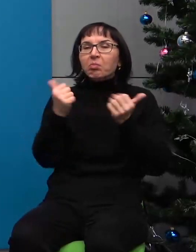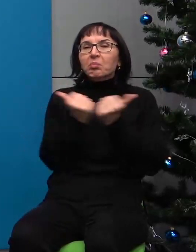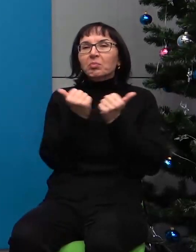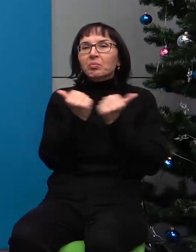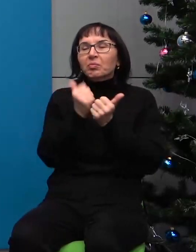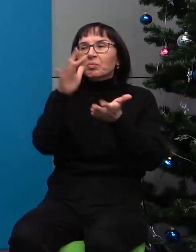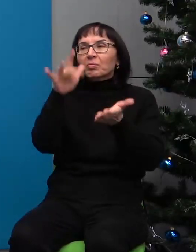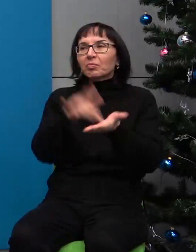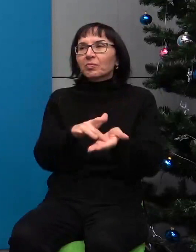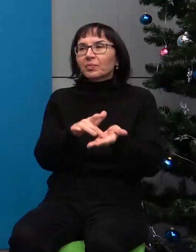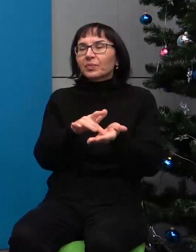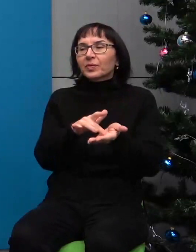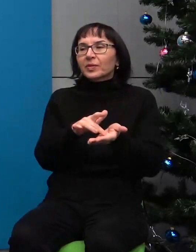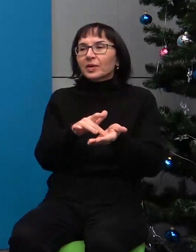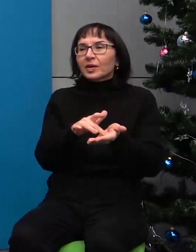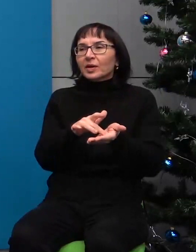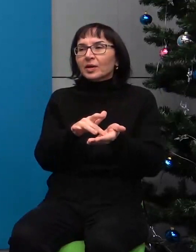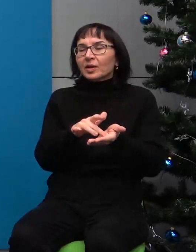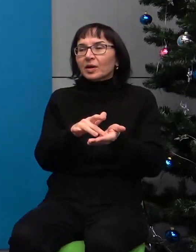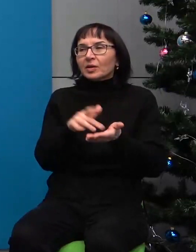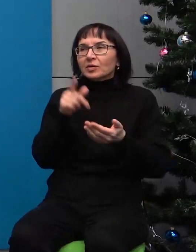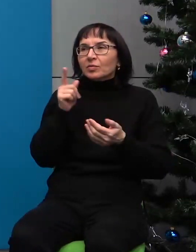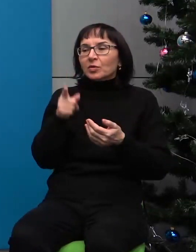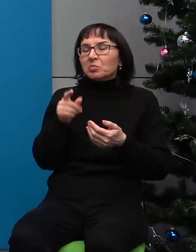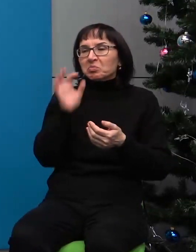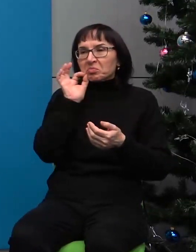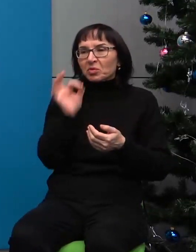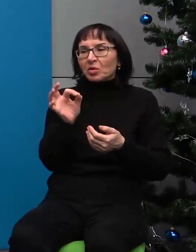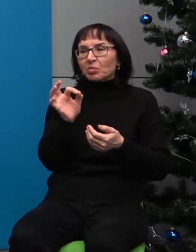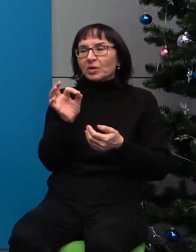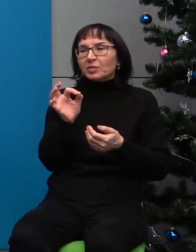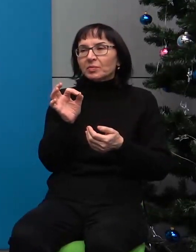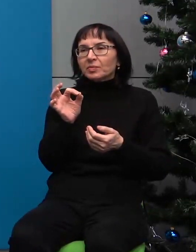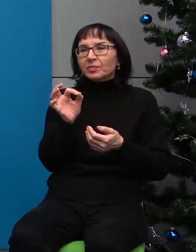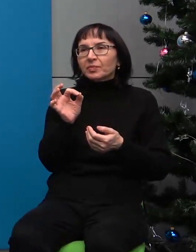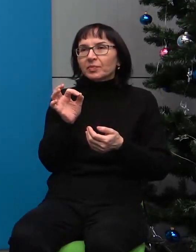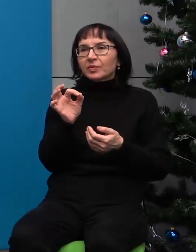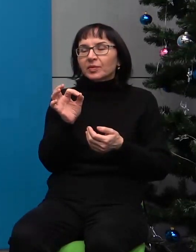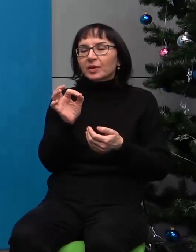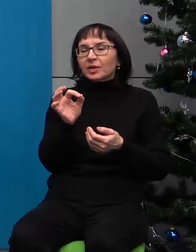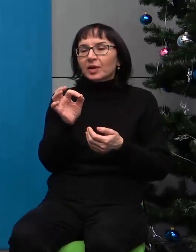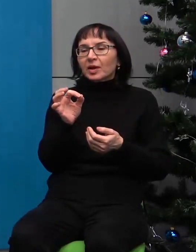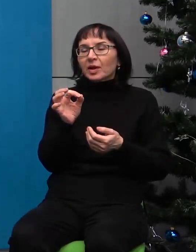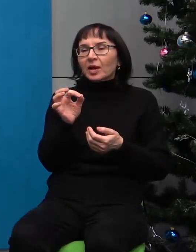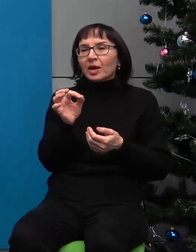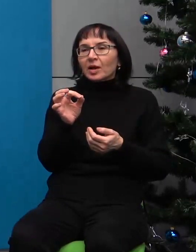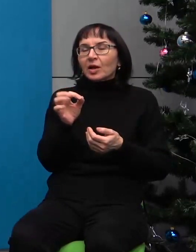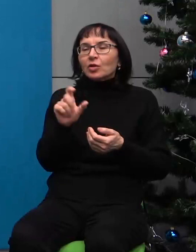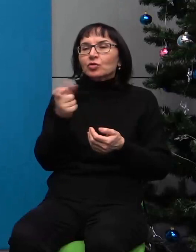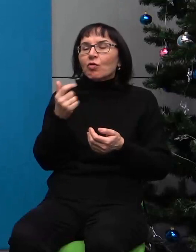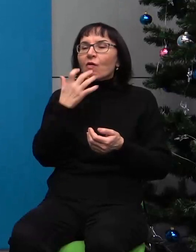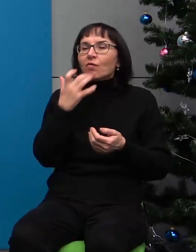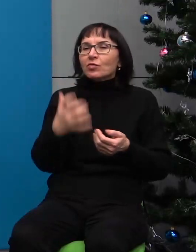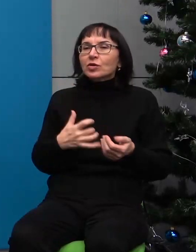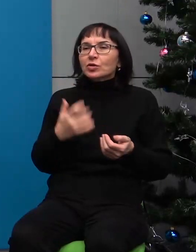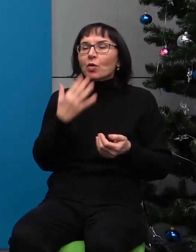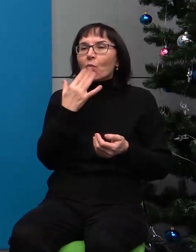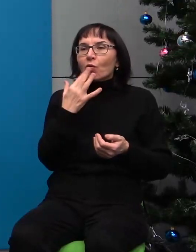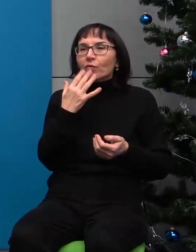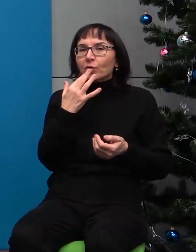kupciuszek, więc mówię dobra. I a propos tego, co wcześniej mówiłeś o tym, że po prostu chodzi o opowiadanie historii.